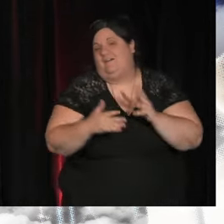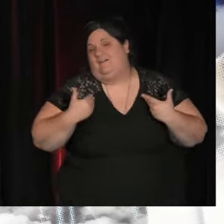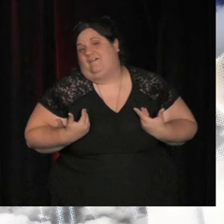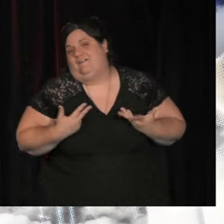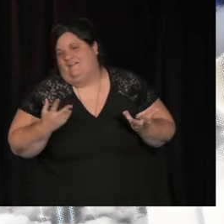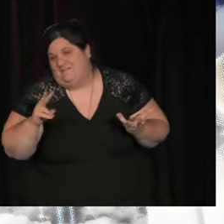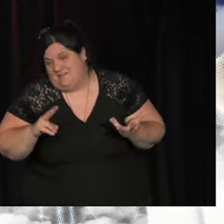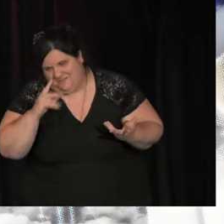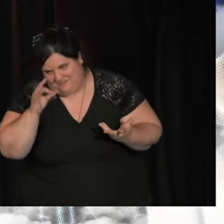Lapsus énorme.